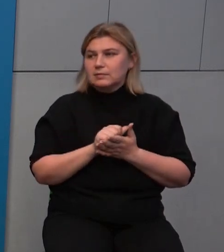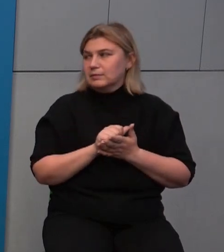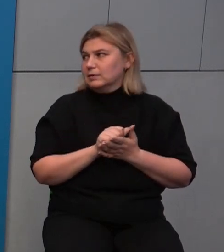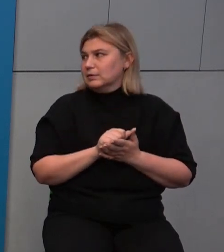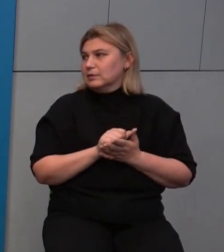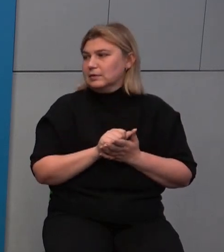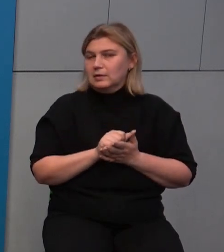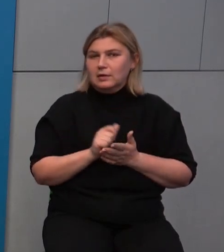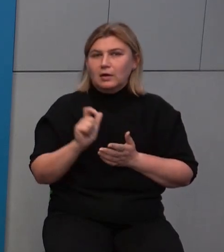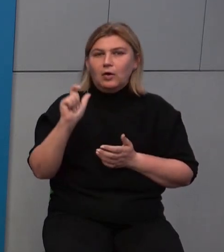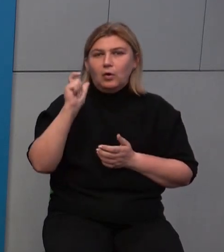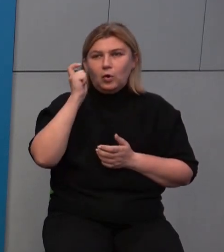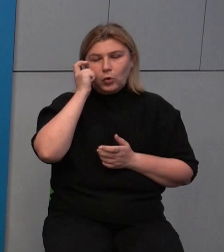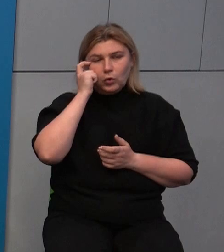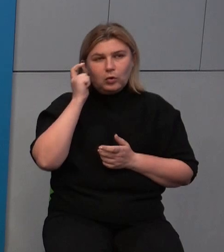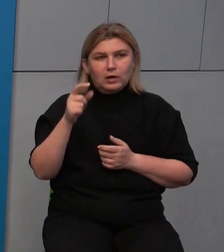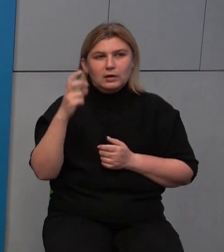głównym moim takim zainteresowaniem